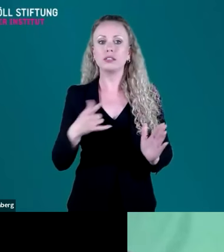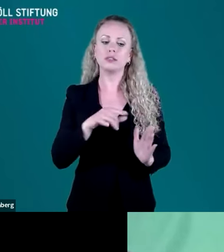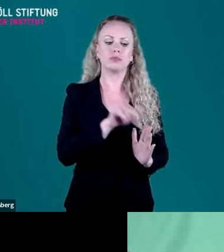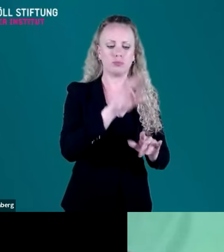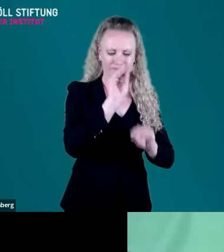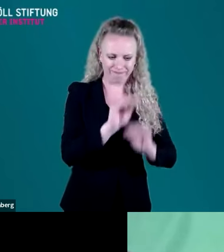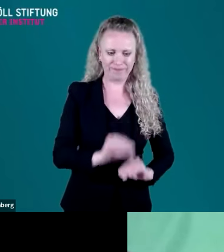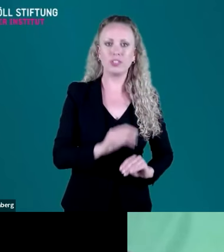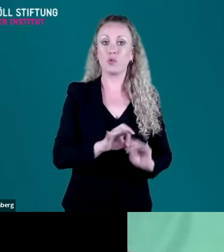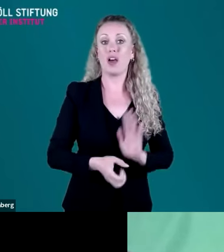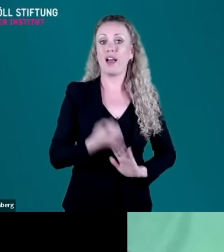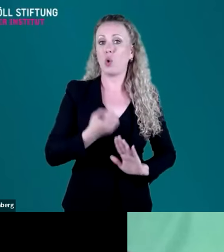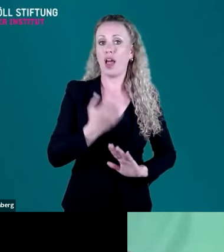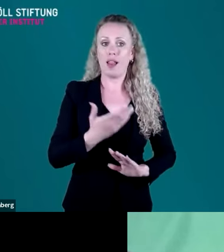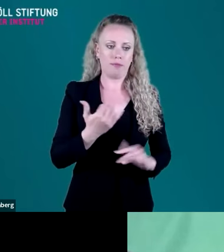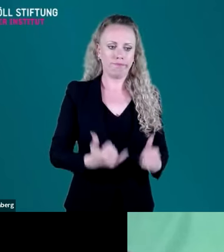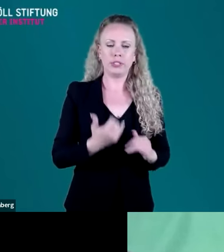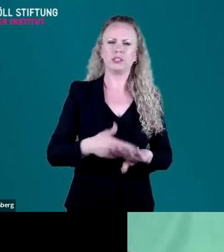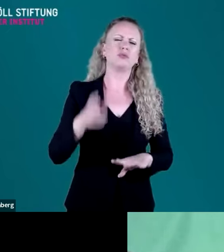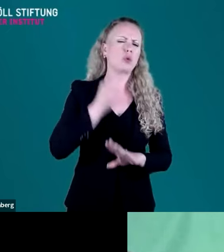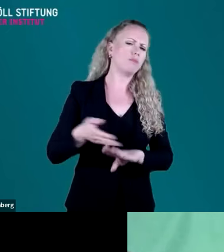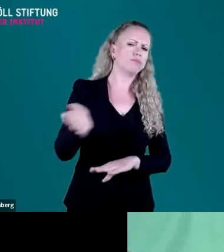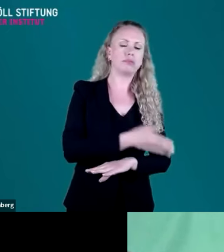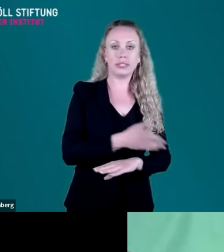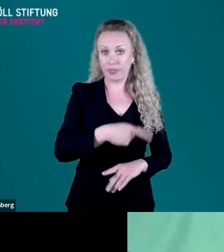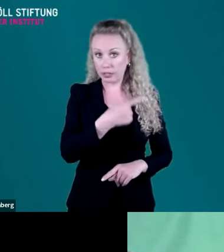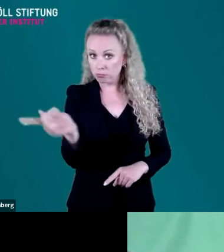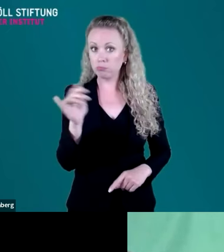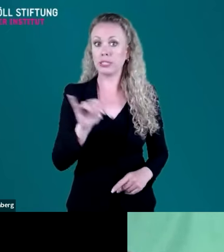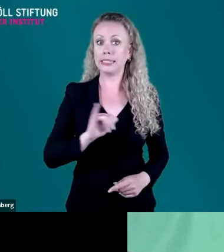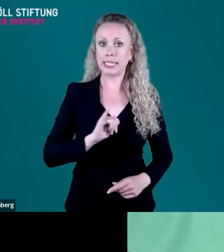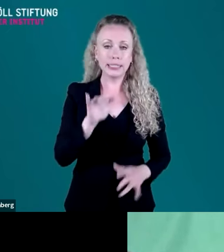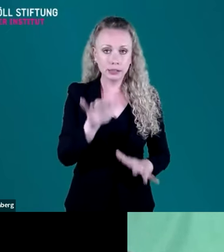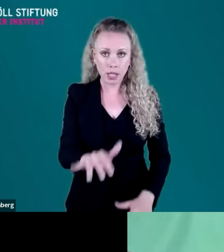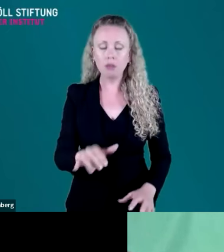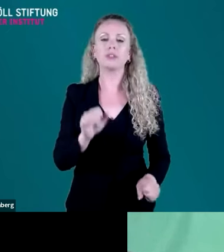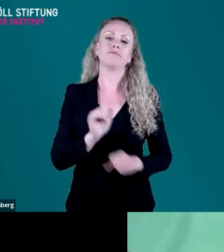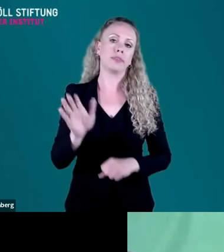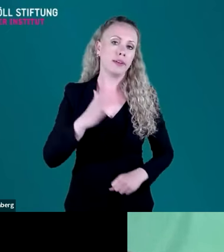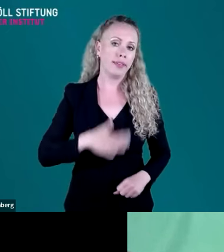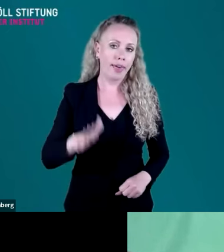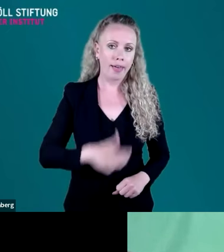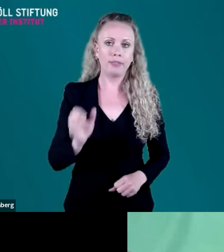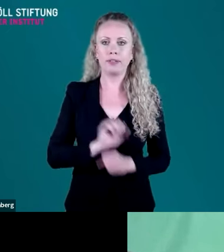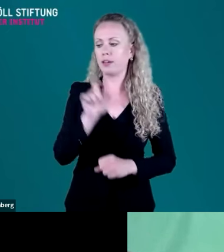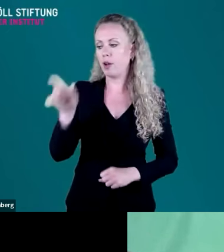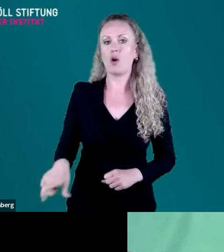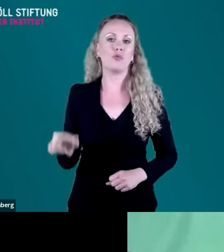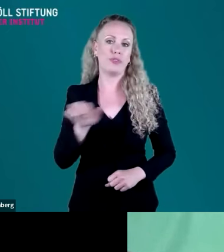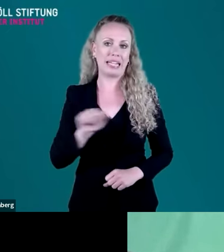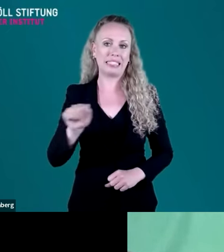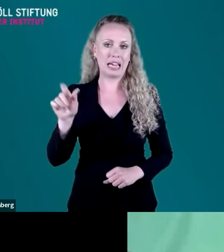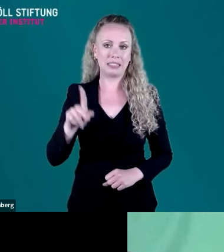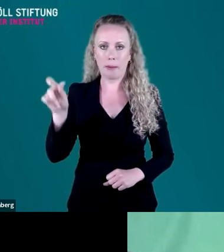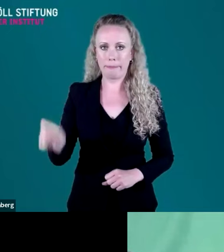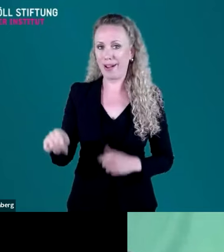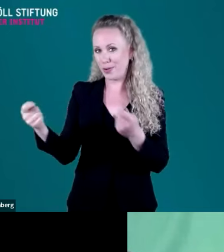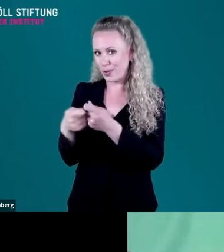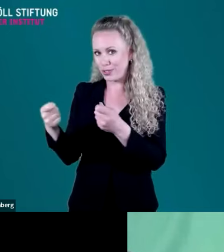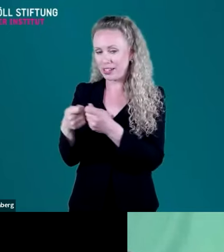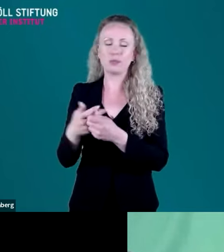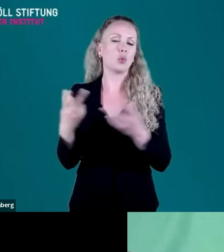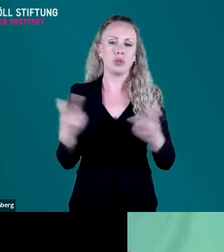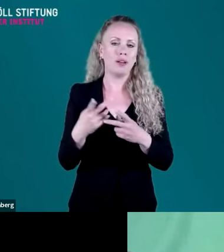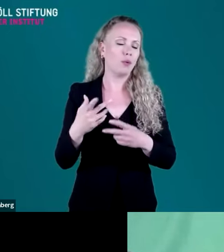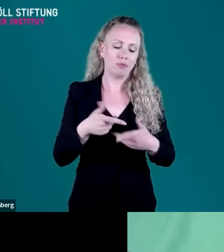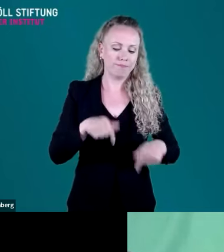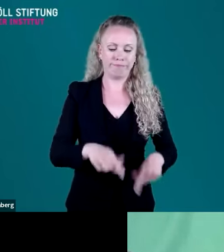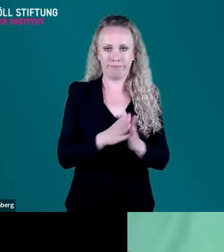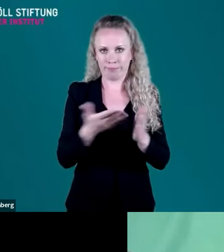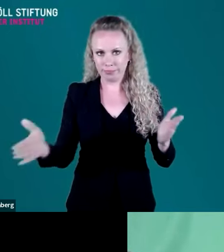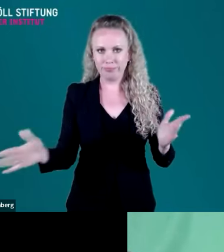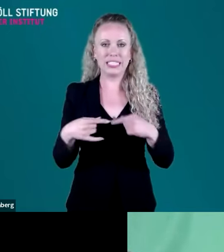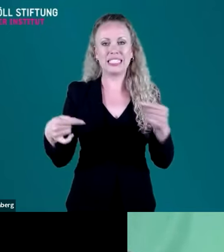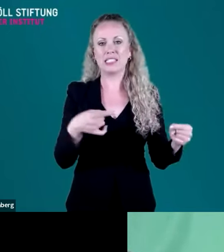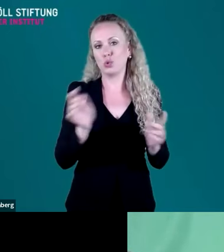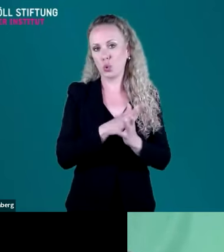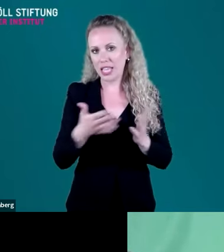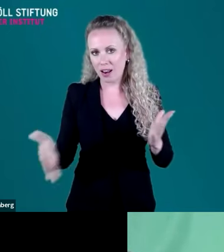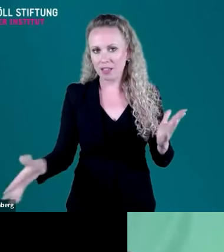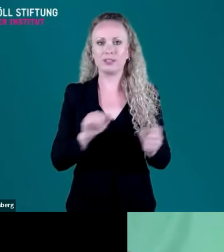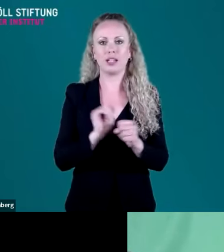Also wenn Sie Interesse an sowas haben, dann können Sie gerne auch mit Andreas Kemper Kontakt aufnehmen oder auch über den Diskursatlas dann da auch noch mal sich einbringen.